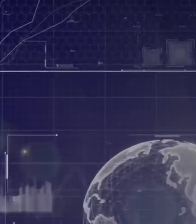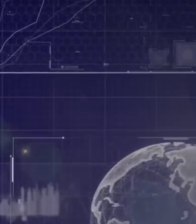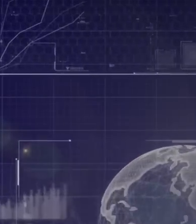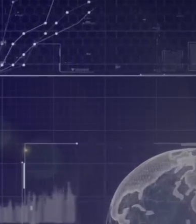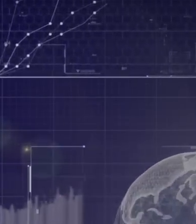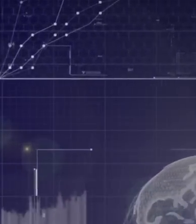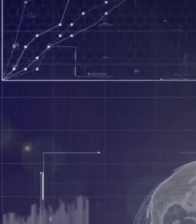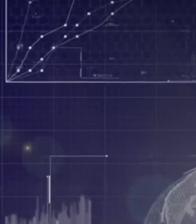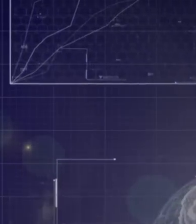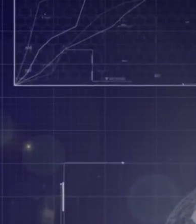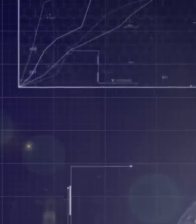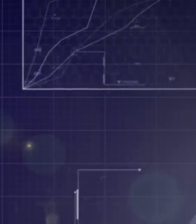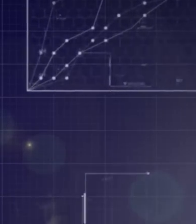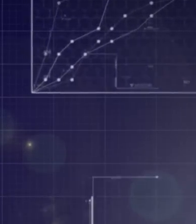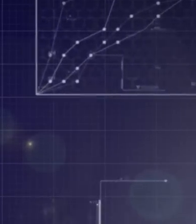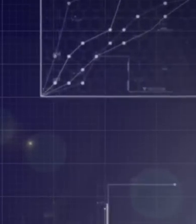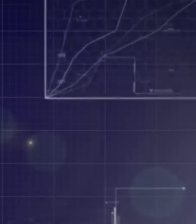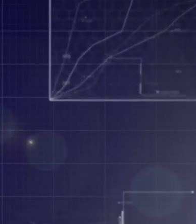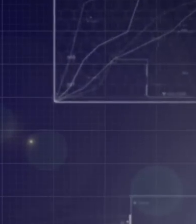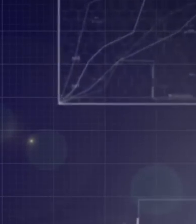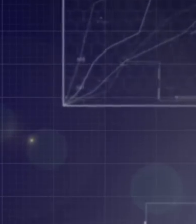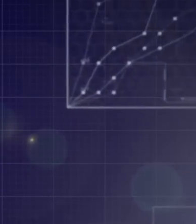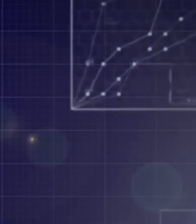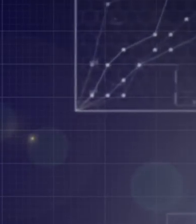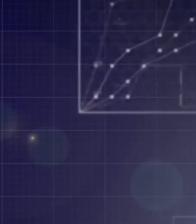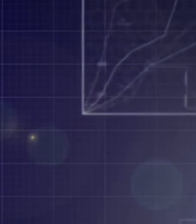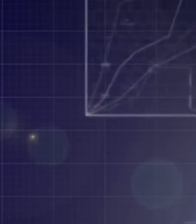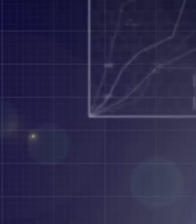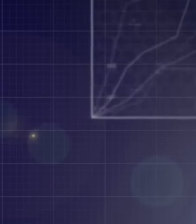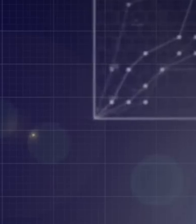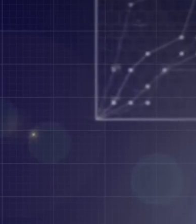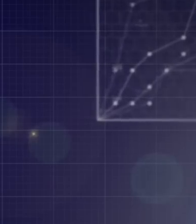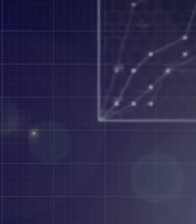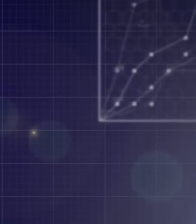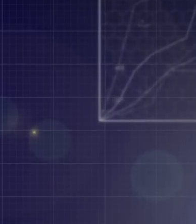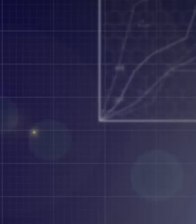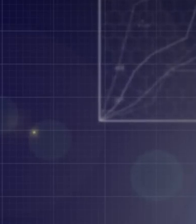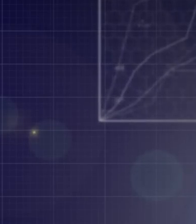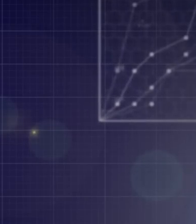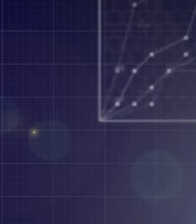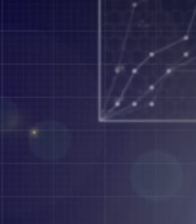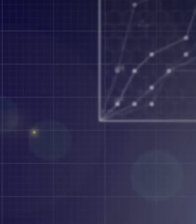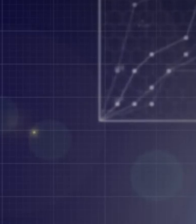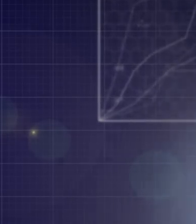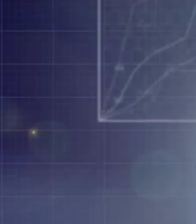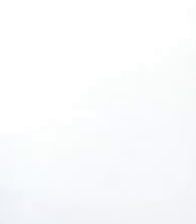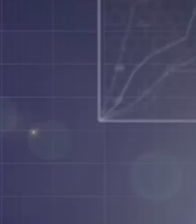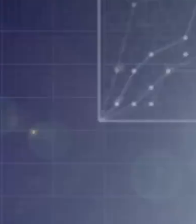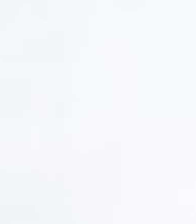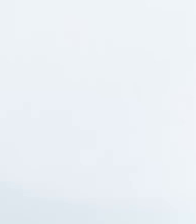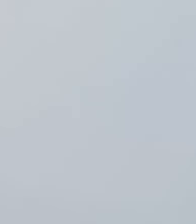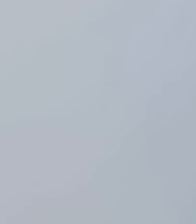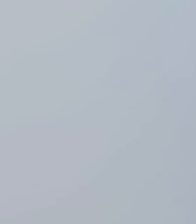no solo ayudaría a que Home Depot fortalezca su presencia en el país sino que además creará 2000